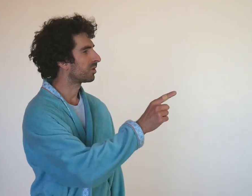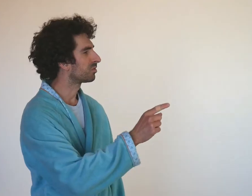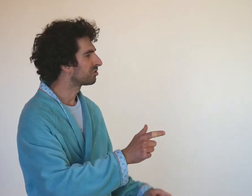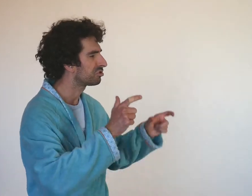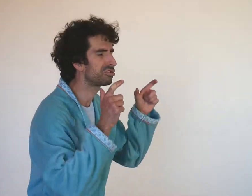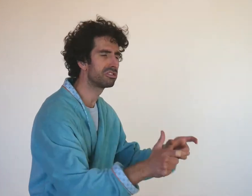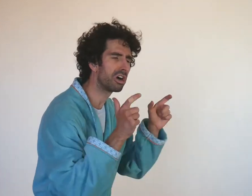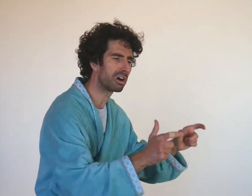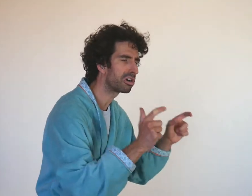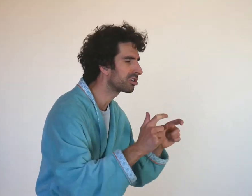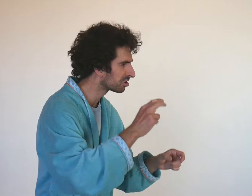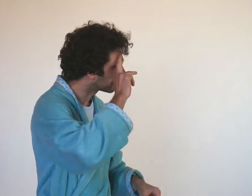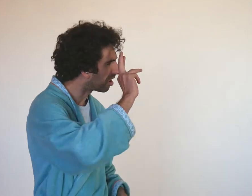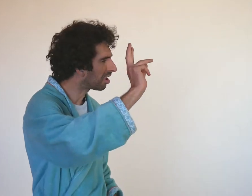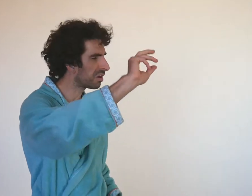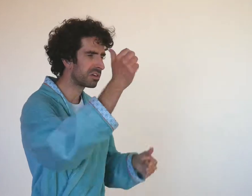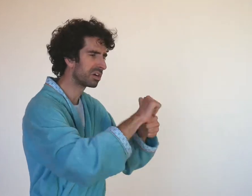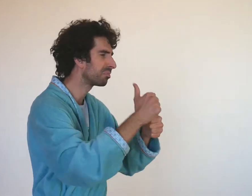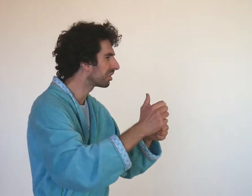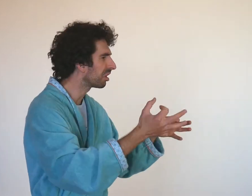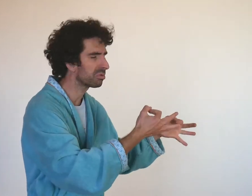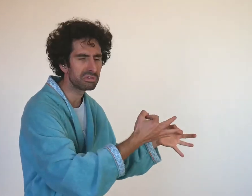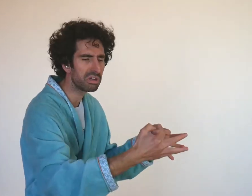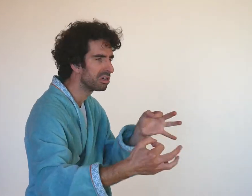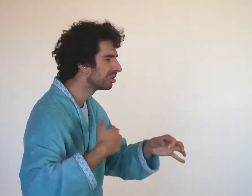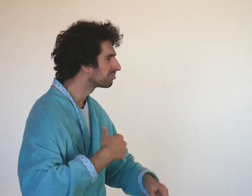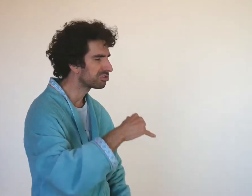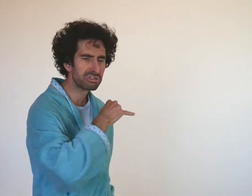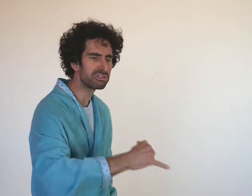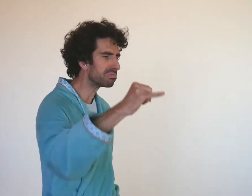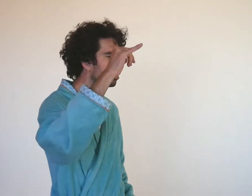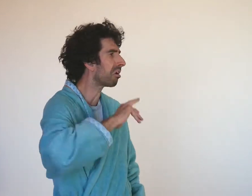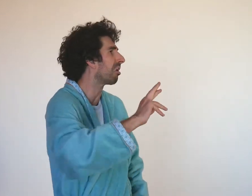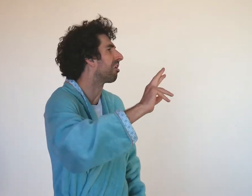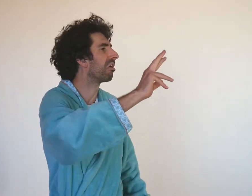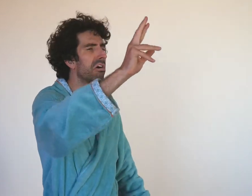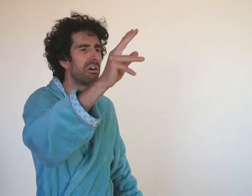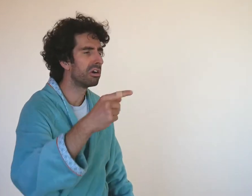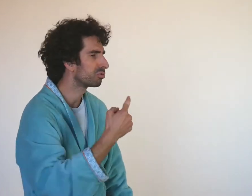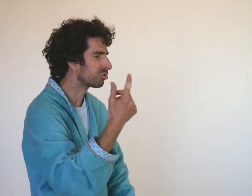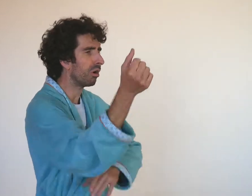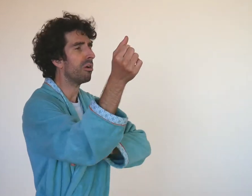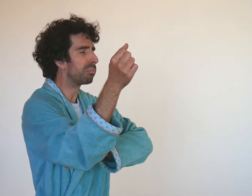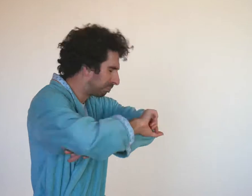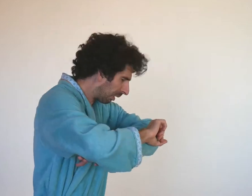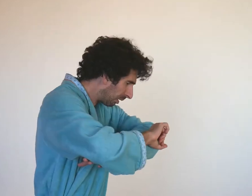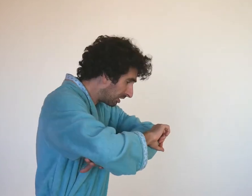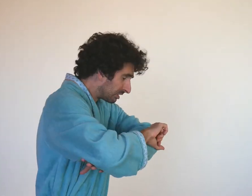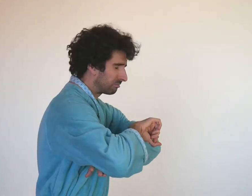Toi, tu as de la chance. Tu t'en rappelles régulièrement. Moi, jamais ou rarement. Toujours, je m'écroule